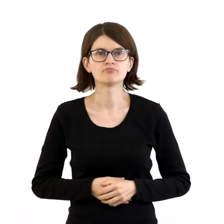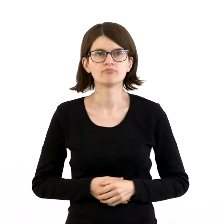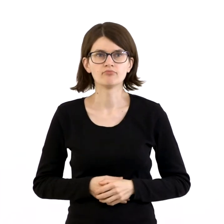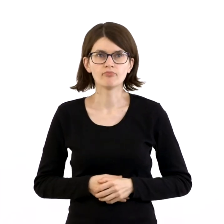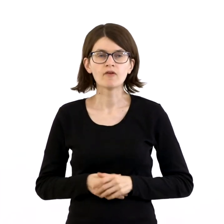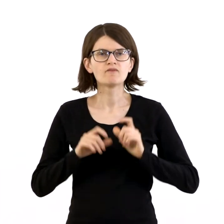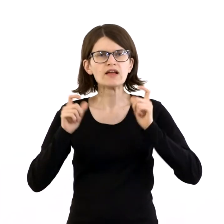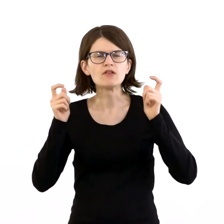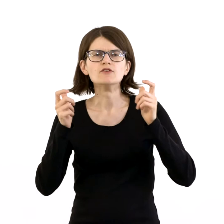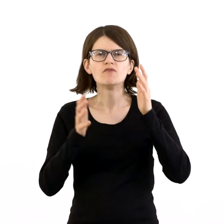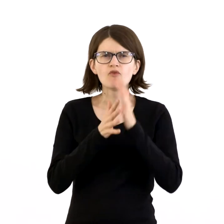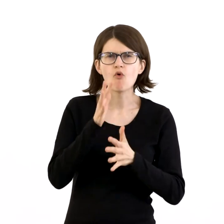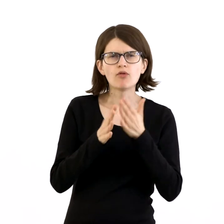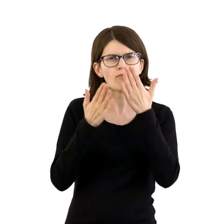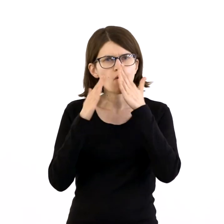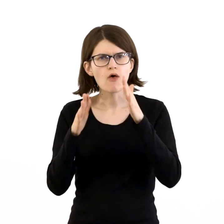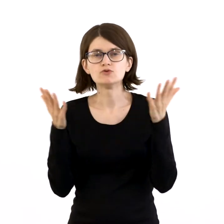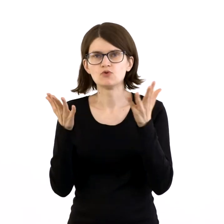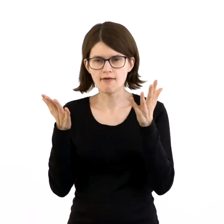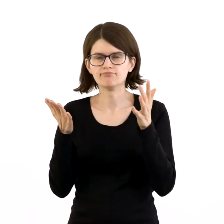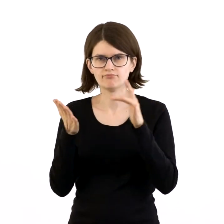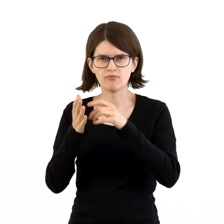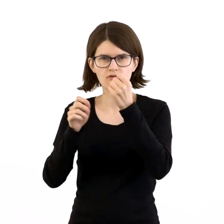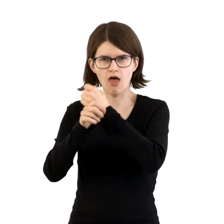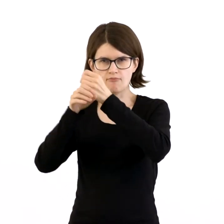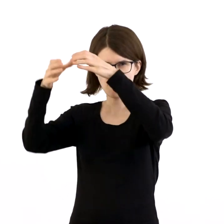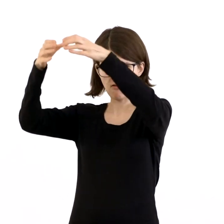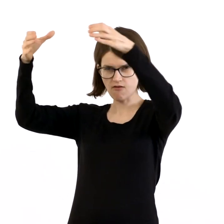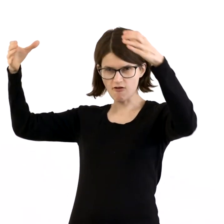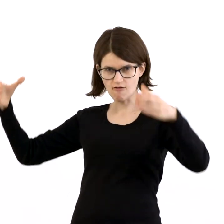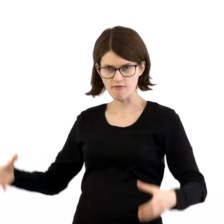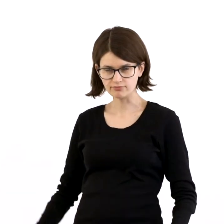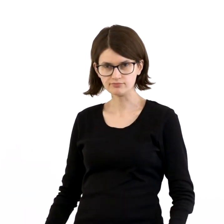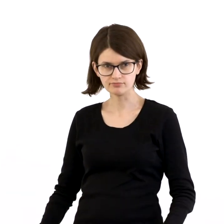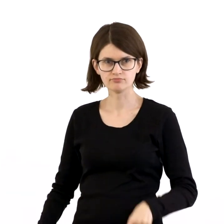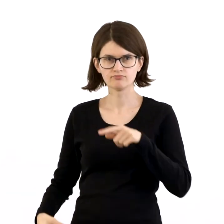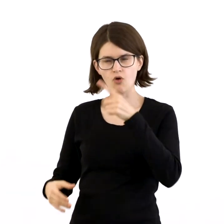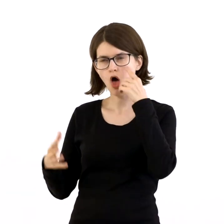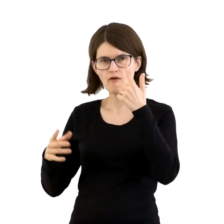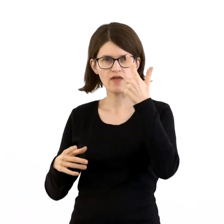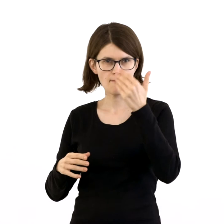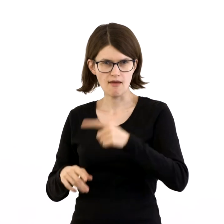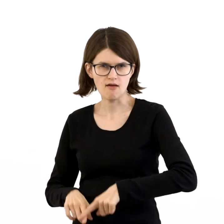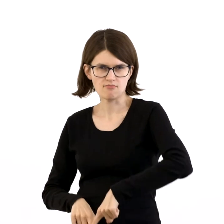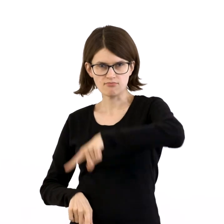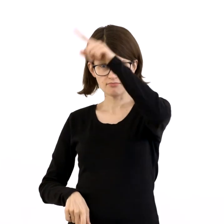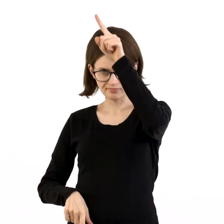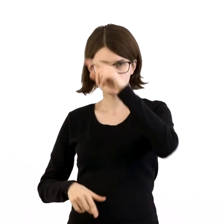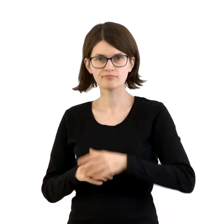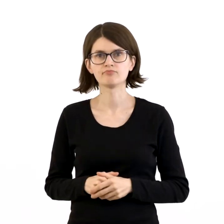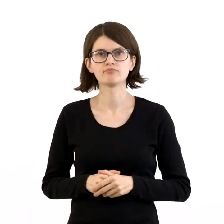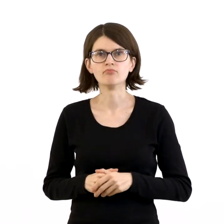Wydarzenia wojenne przedstawiano na dużych wysokich ok. 2 m stelach kamiennych,